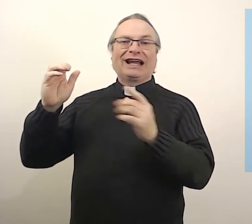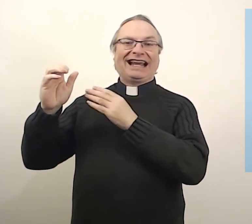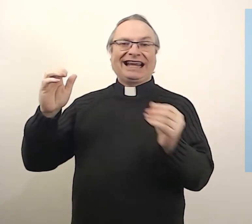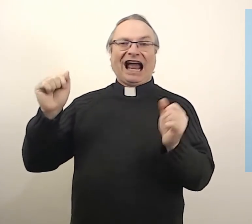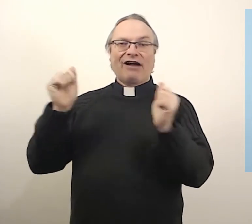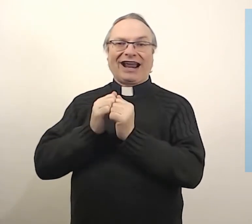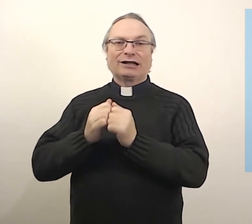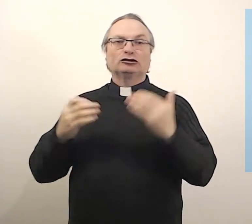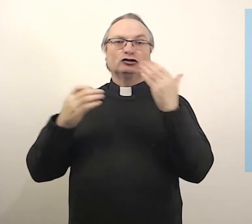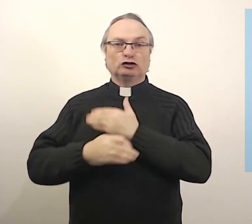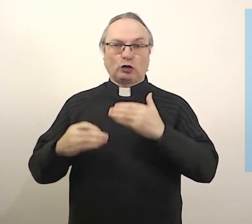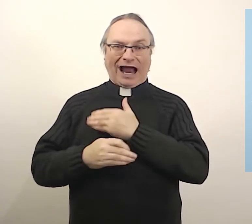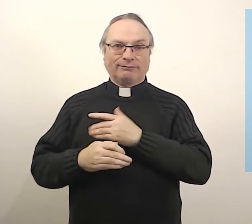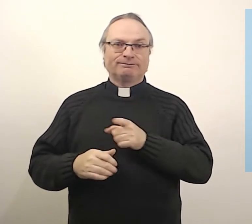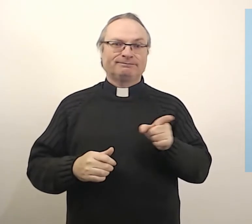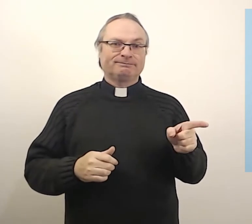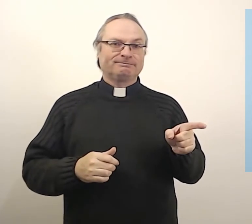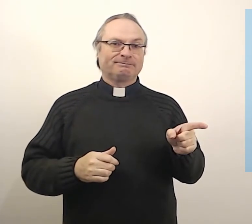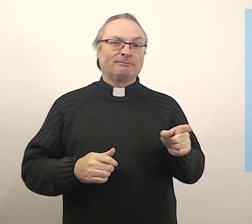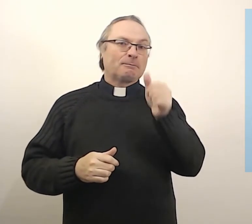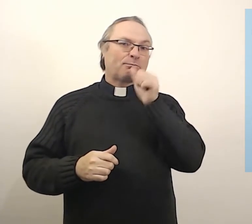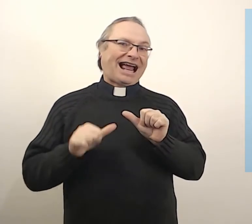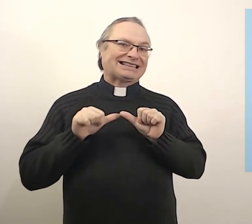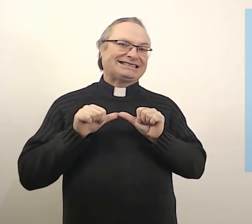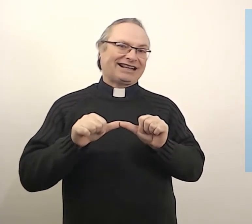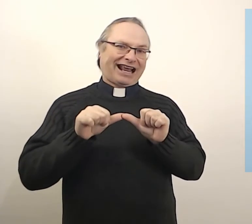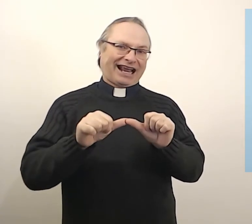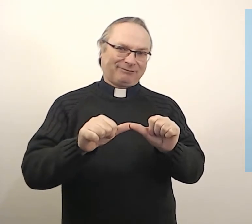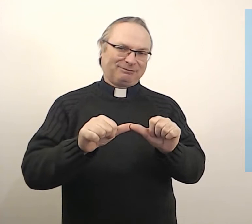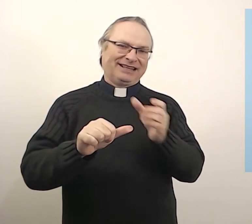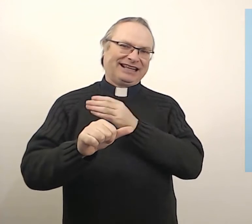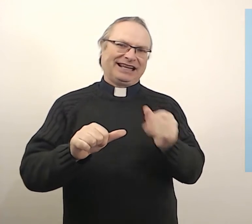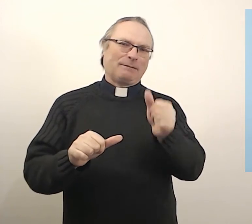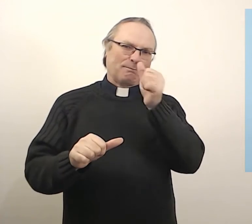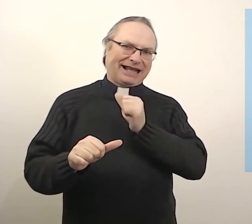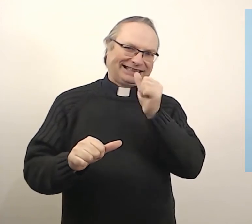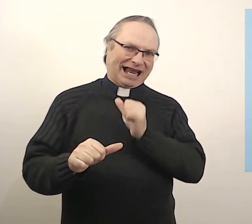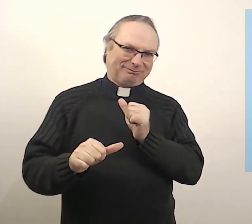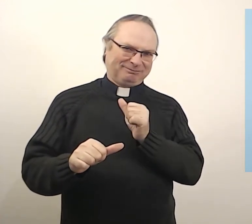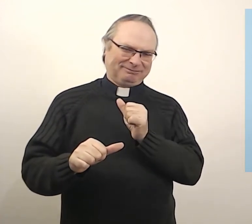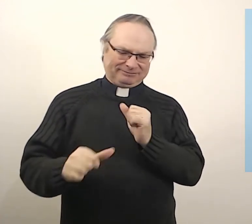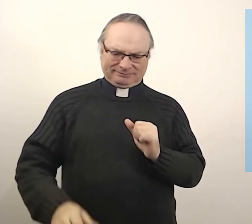et avec joie persévérants et patients.